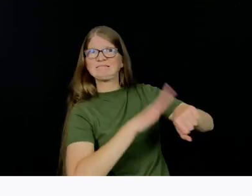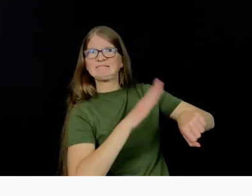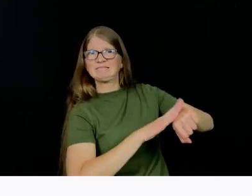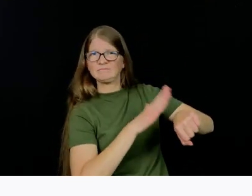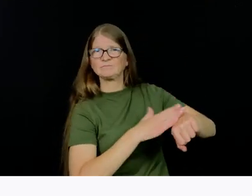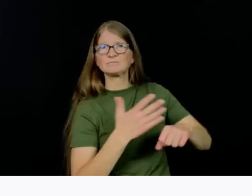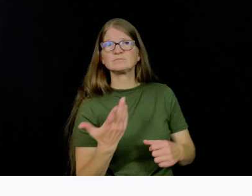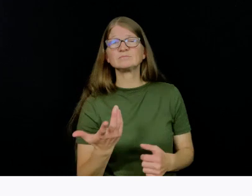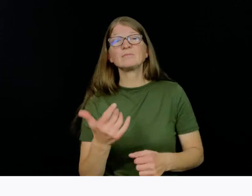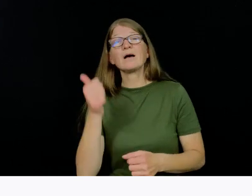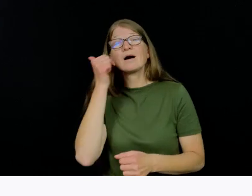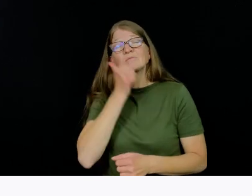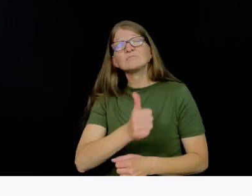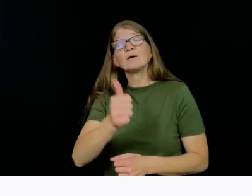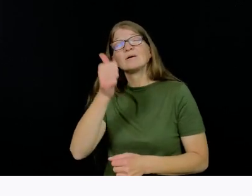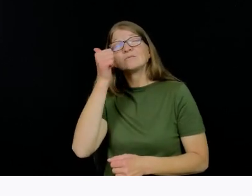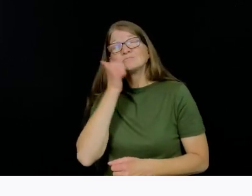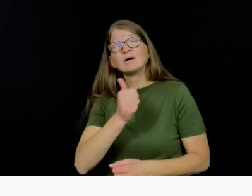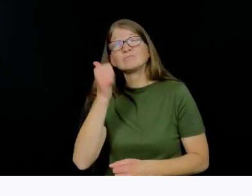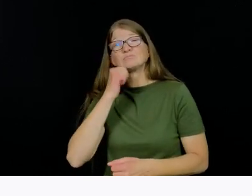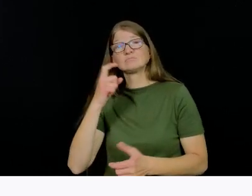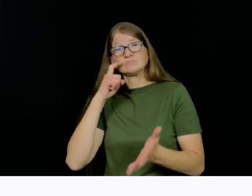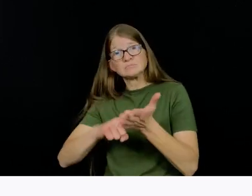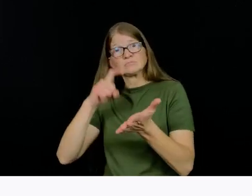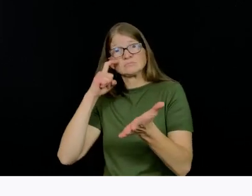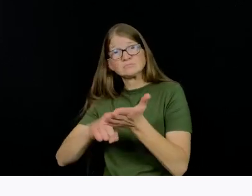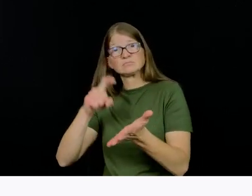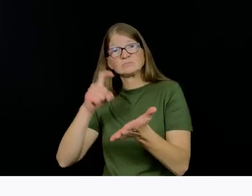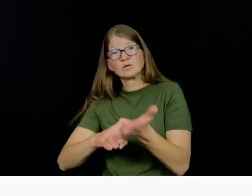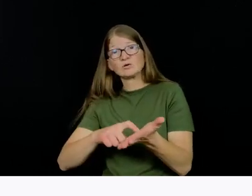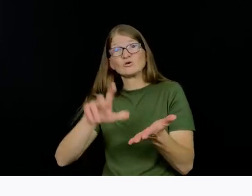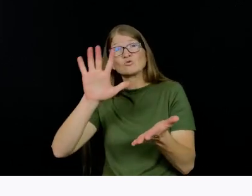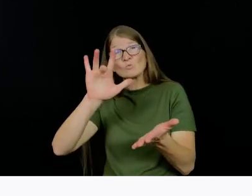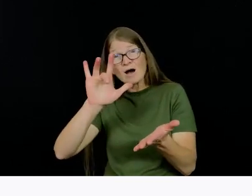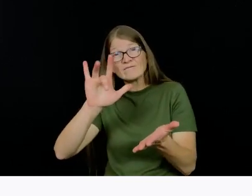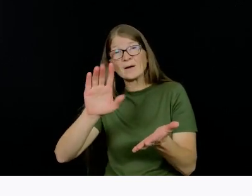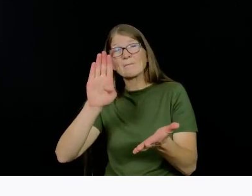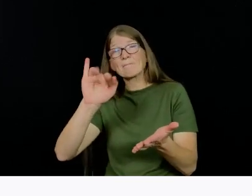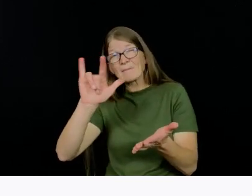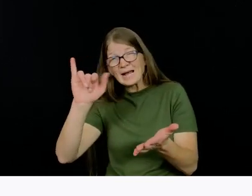كل يوم نكتشف أكثر من 25 مليار صفحة مزعجة